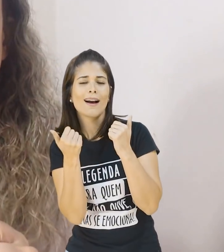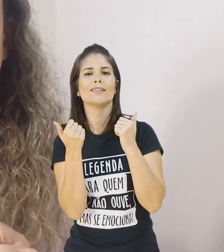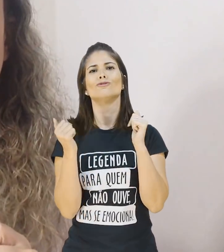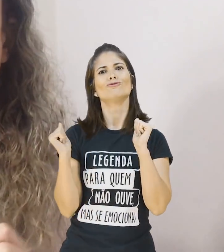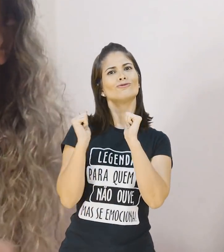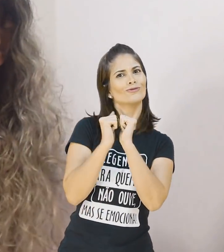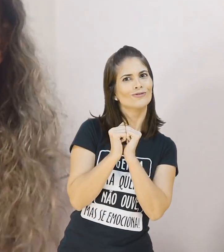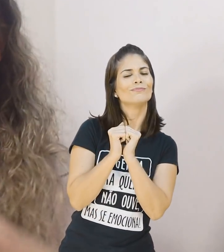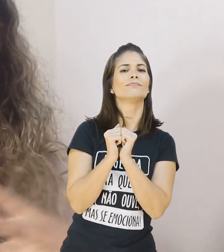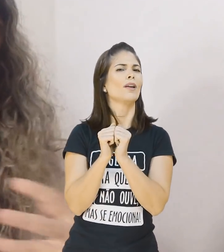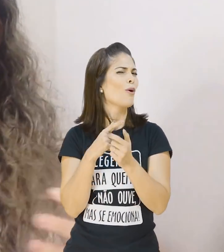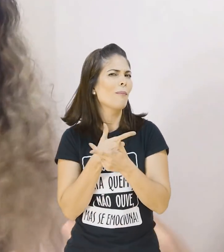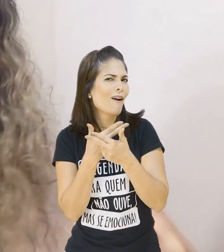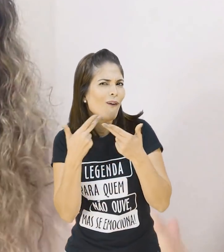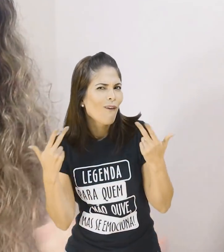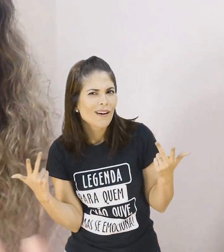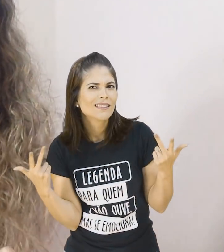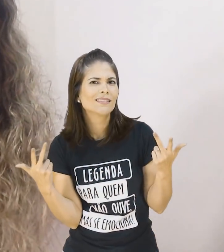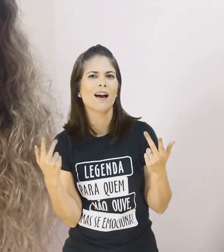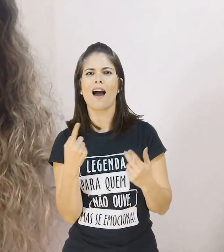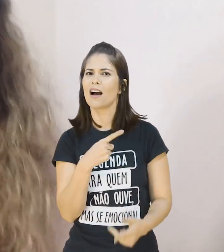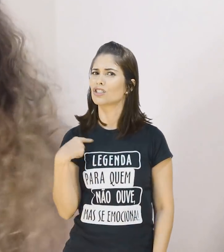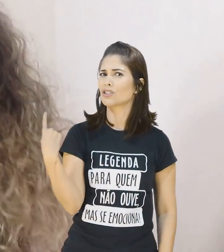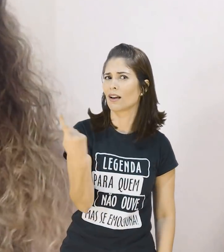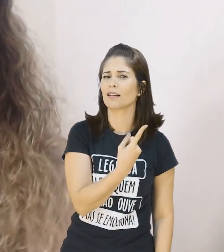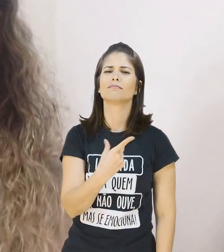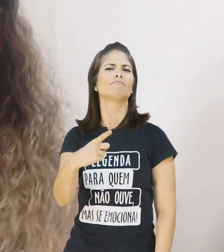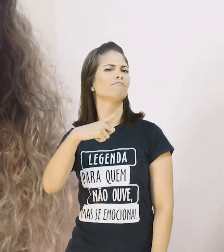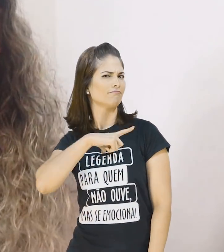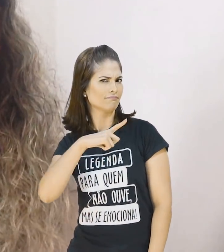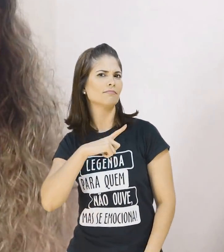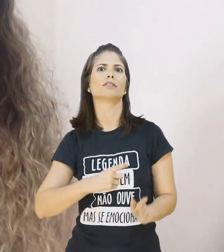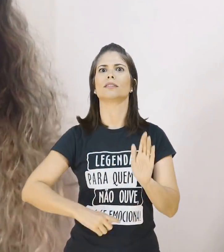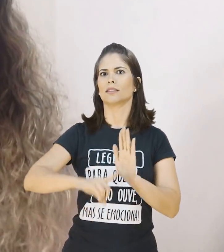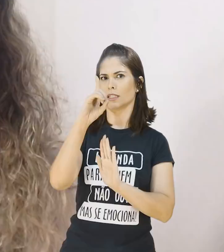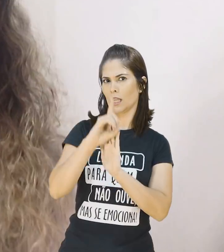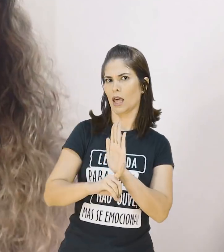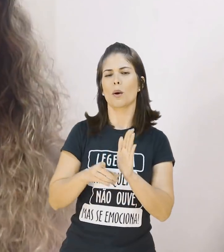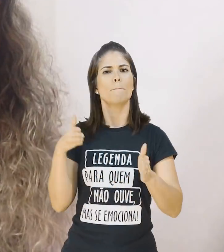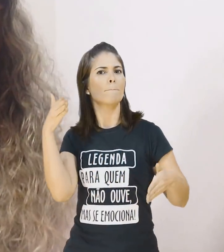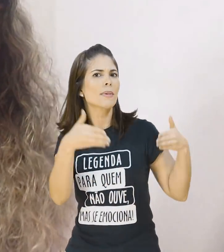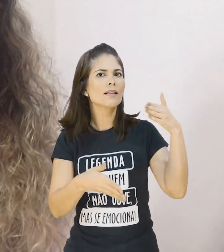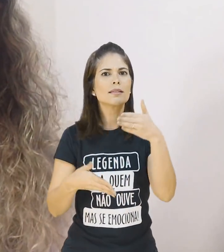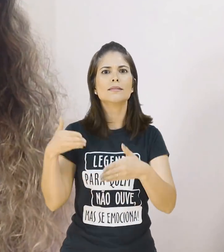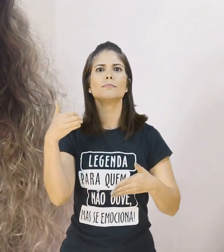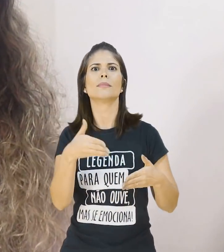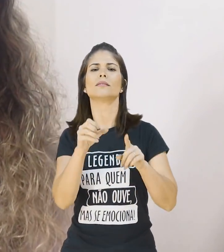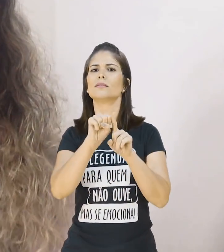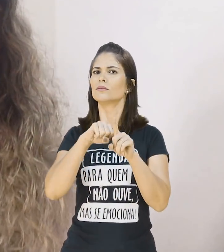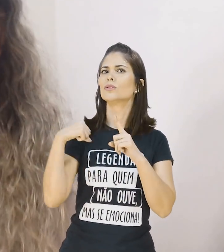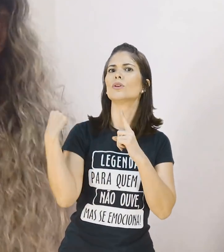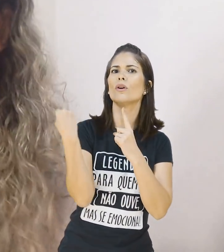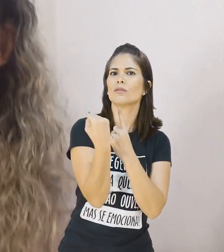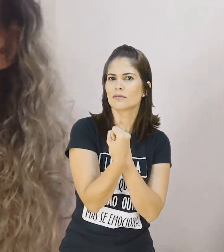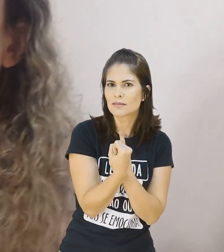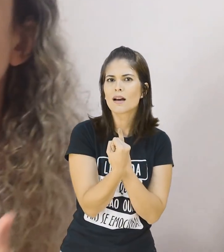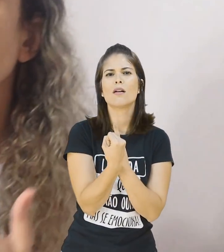É uma coisa que a gente tem direito de participar na sociedade. E não sentir